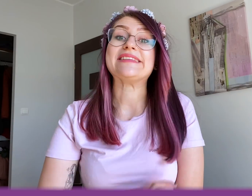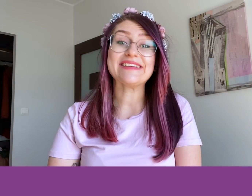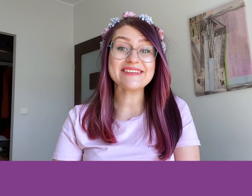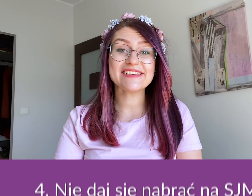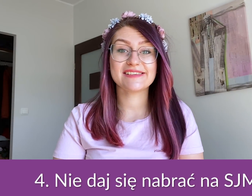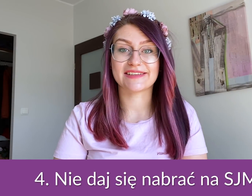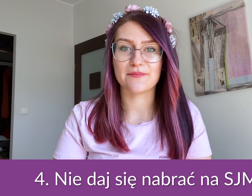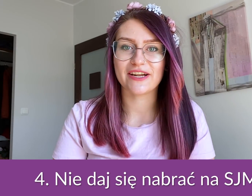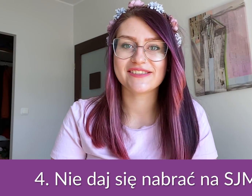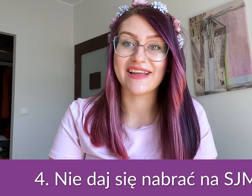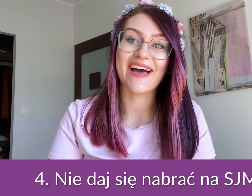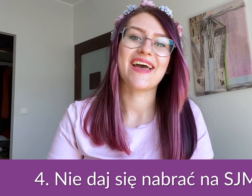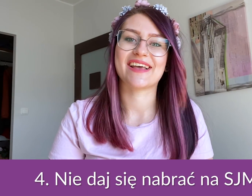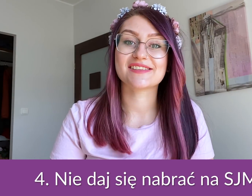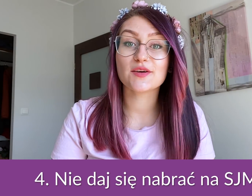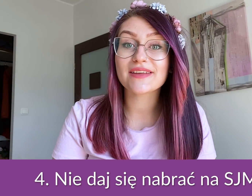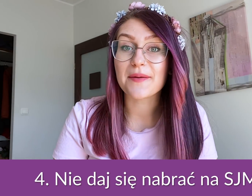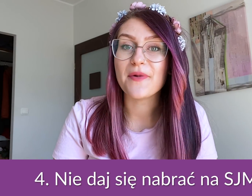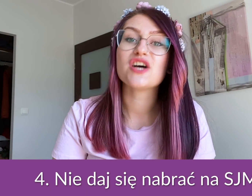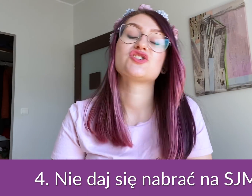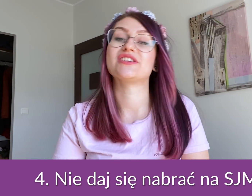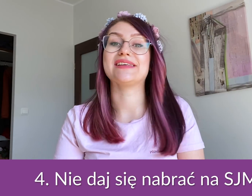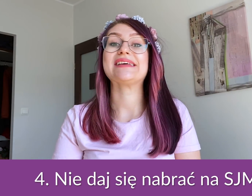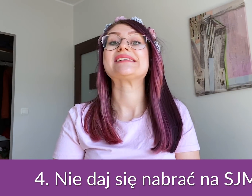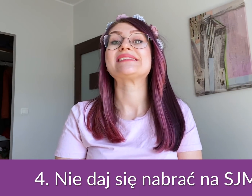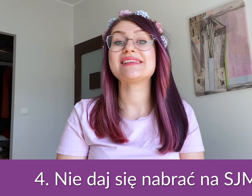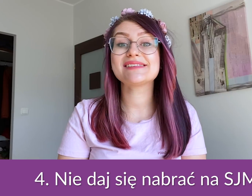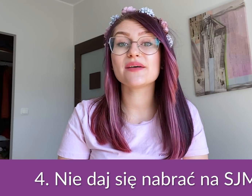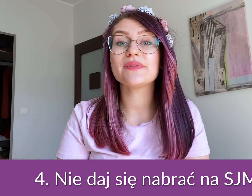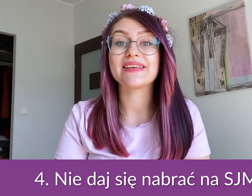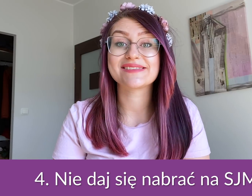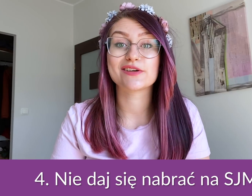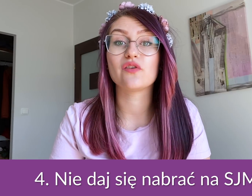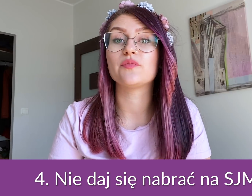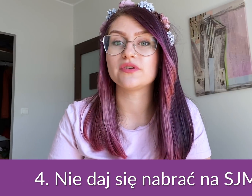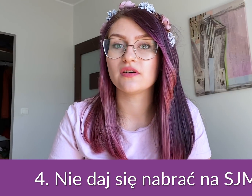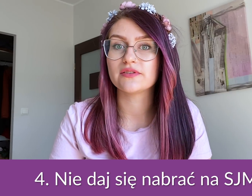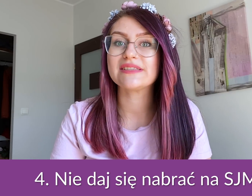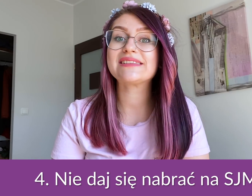Nie daj się nabrać na SJM, czyli system językowo-migowy.